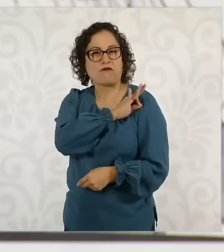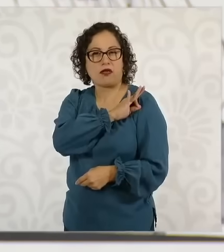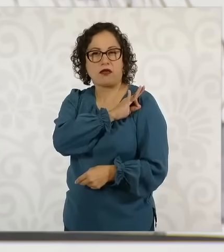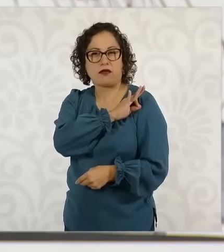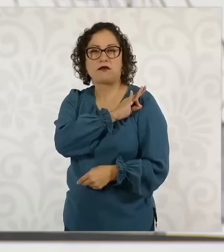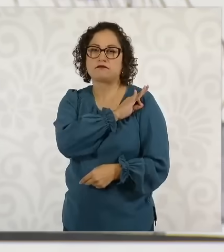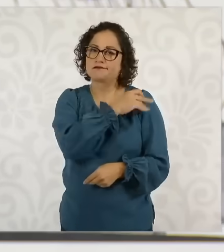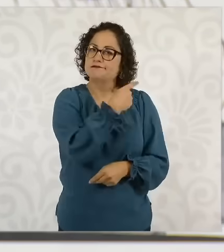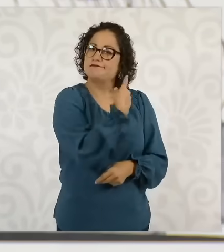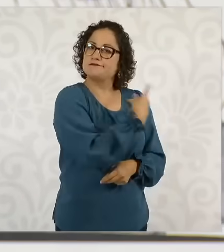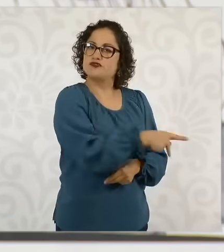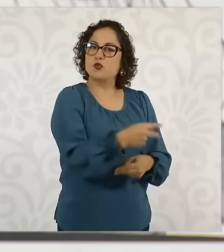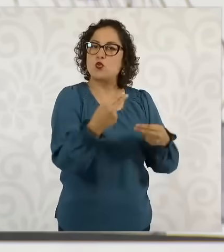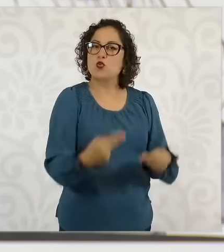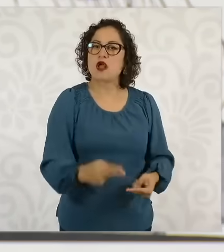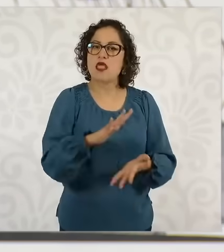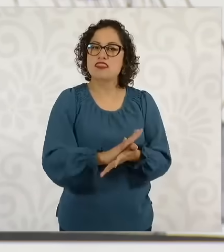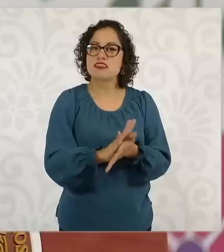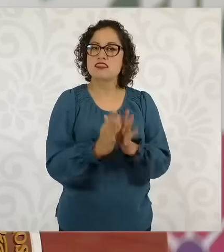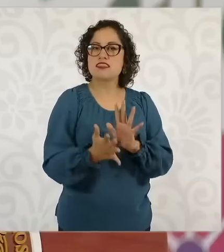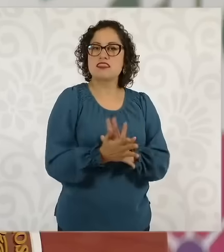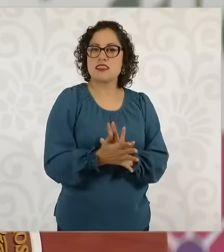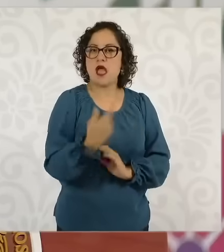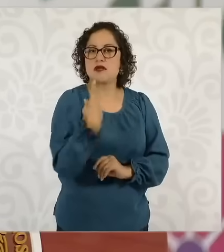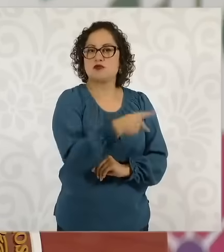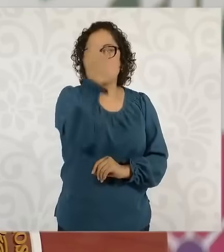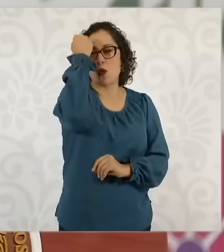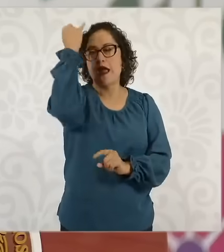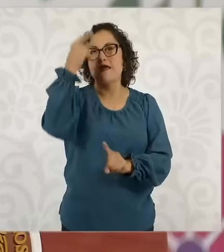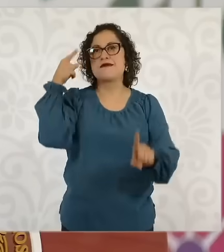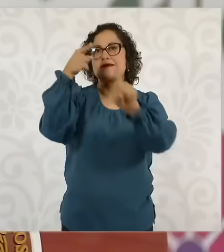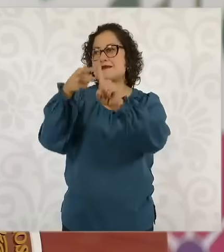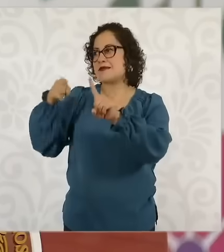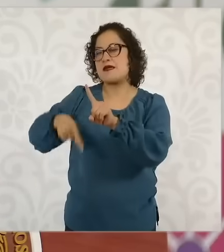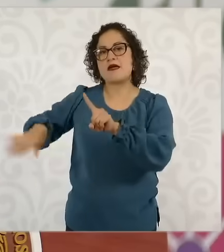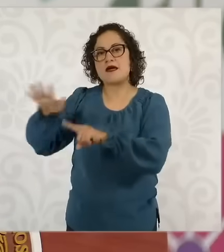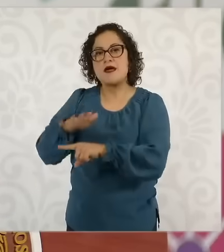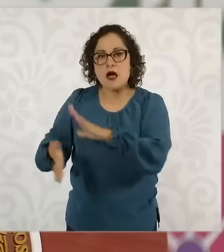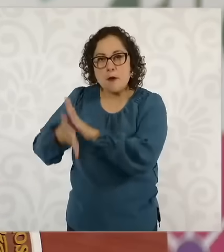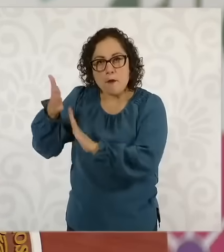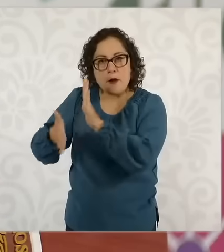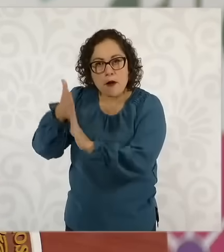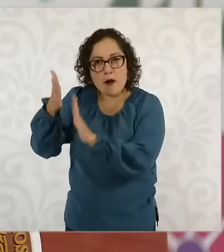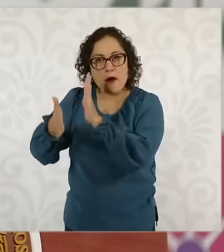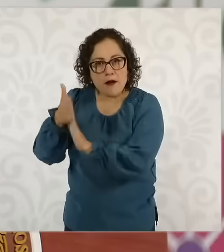era el objetivo. Así estaba planeado. Ya eh tenían prácticamente visto a quién le iban a vender los